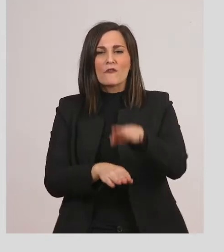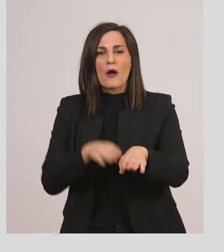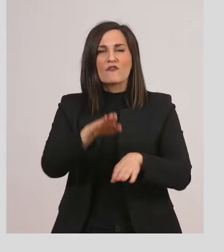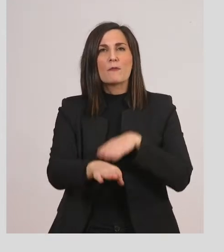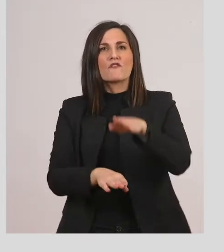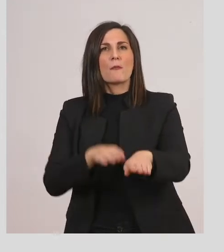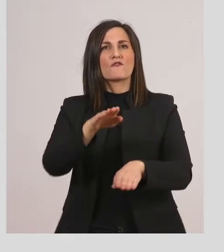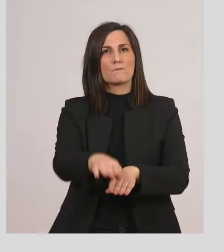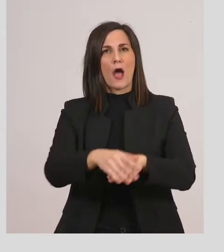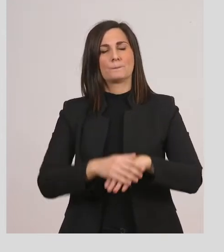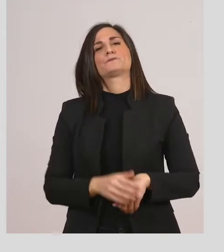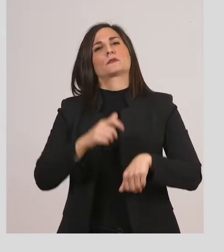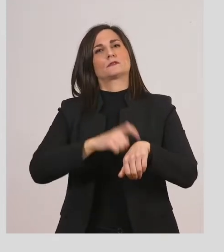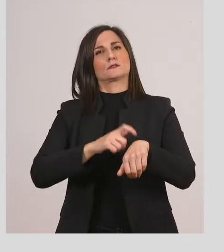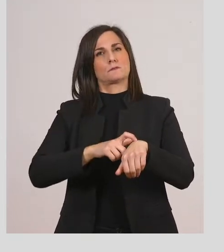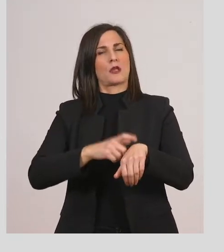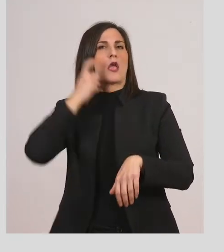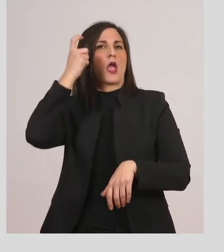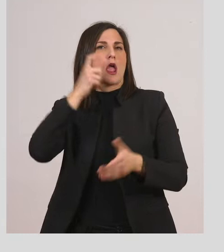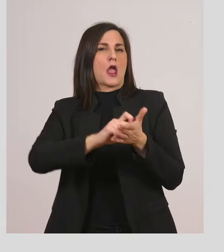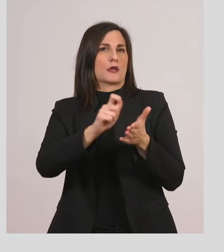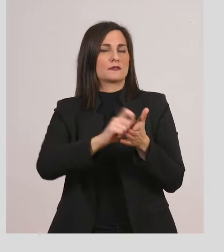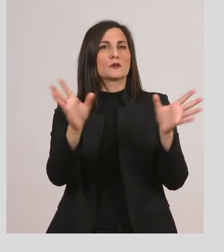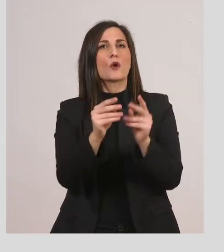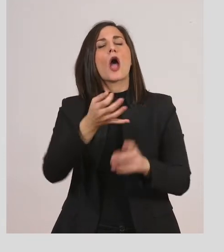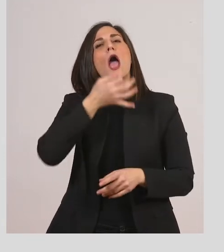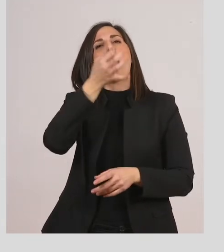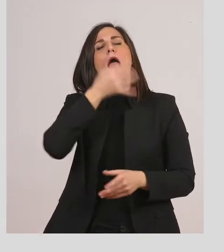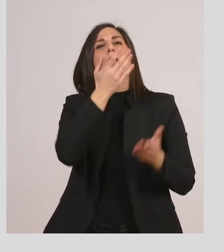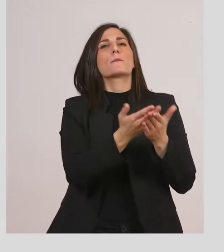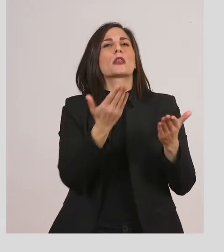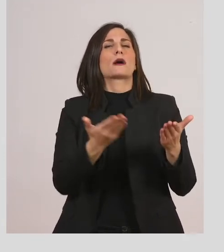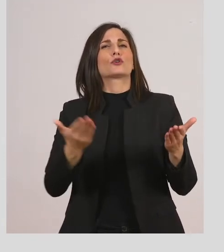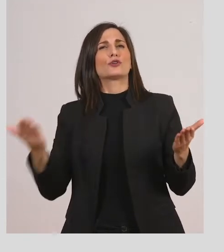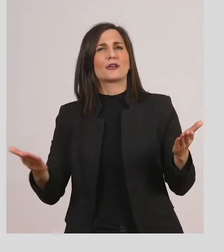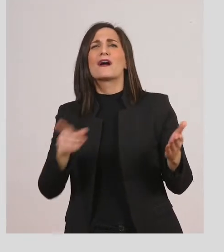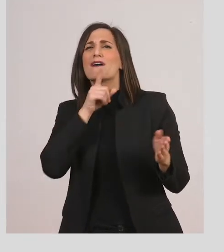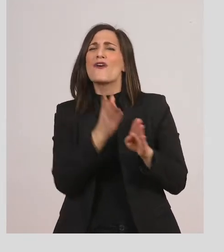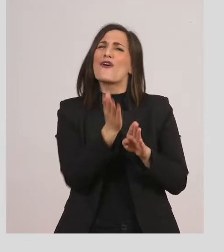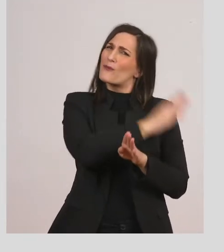πάλι όταν γράφουμε ένα γραπτό επιχειρηματολογίας, όπως ακριβώς κάναμε στην Περιγραφή και στην Αφήγηση.